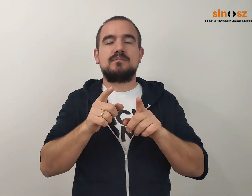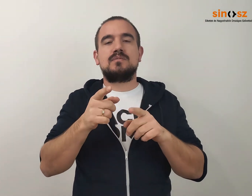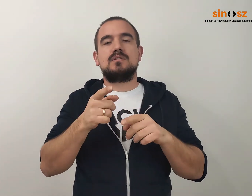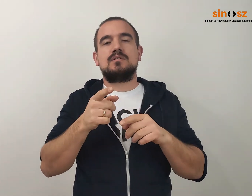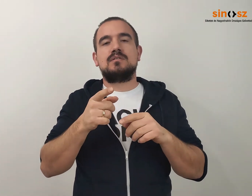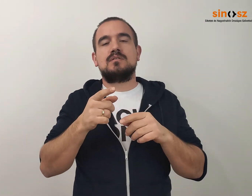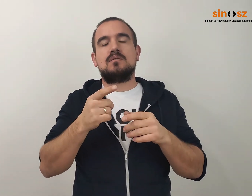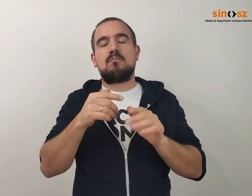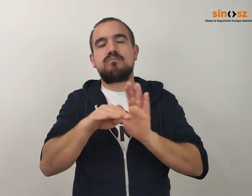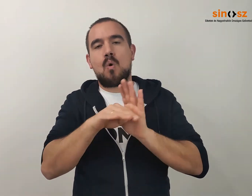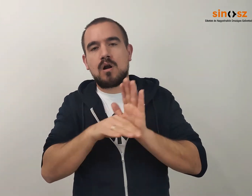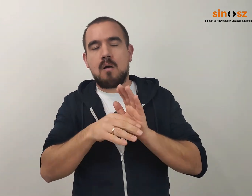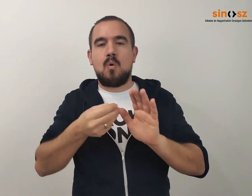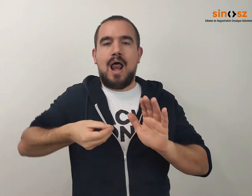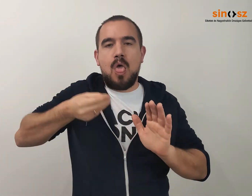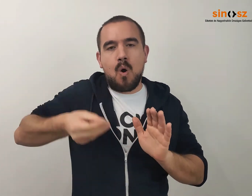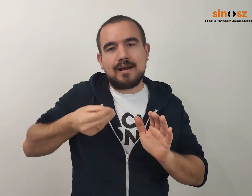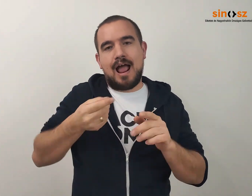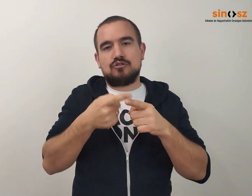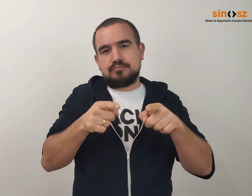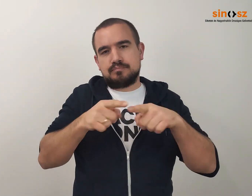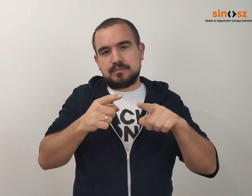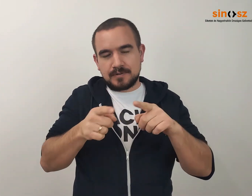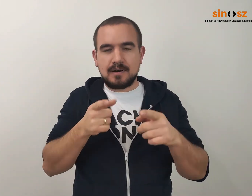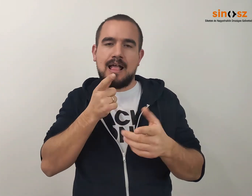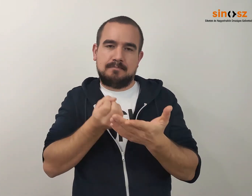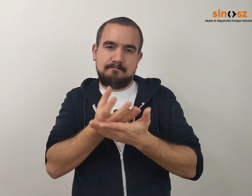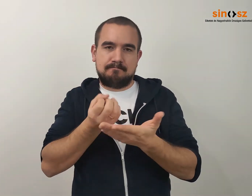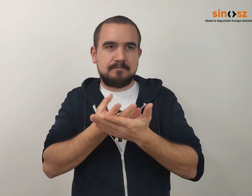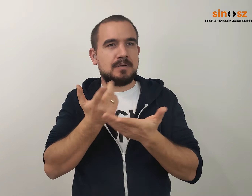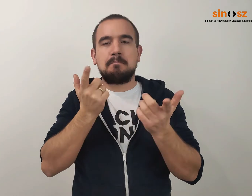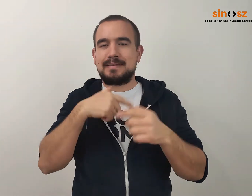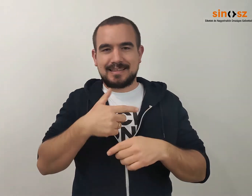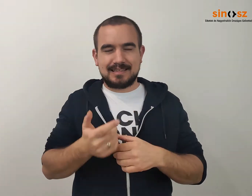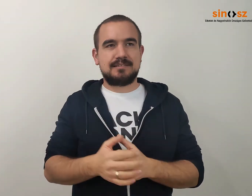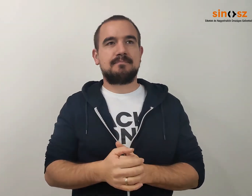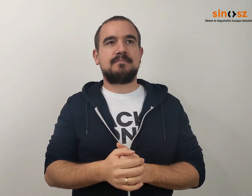hogy milyen programok, előadások lesznek! Most sorolom tovább.